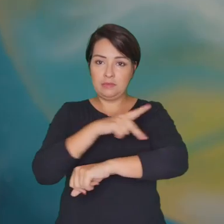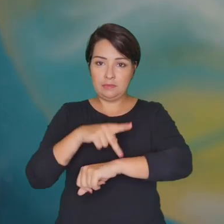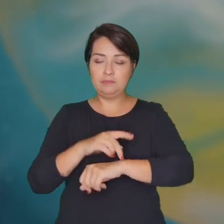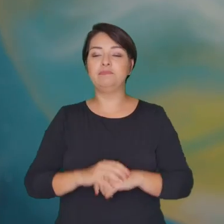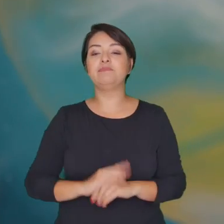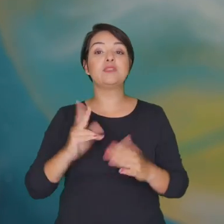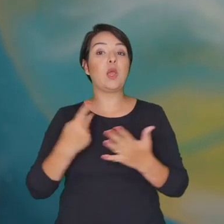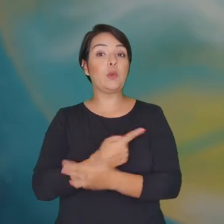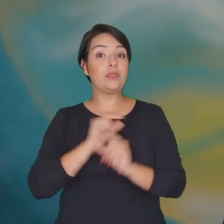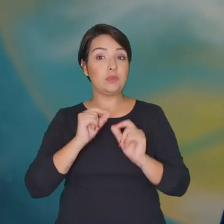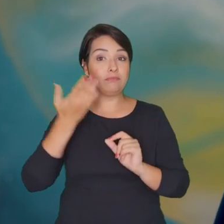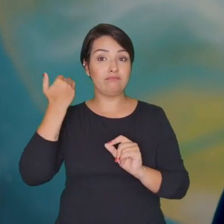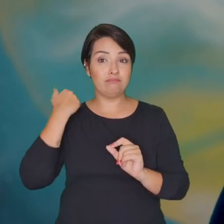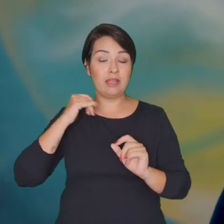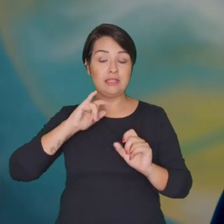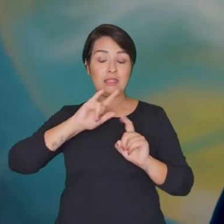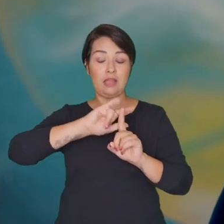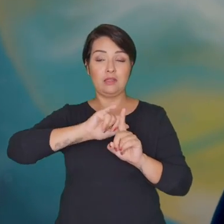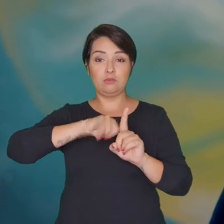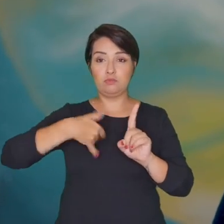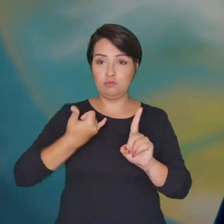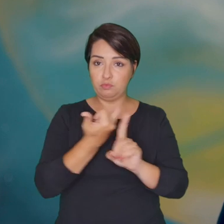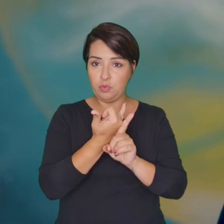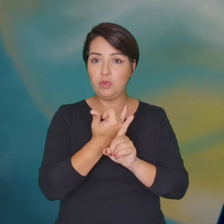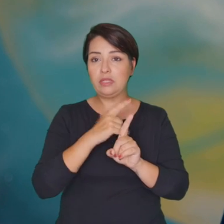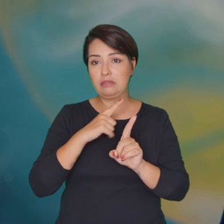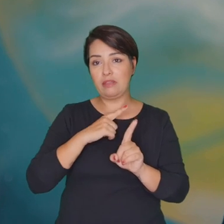Eu sofri bullying quando eu era criança, então,